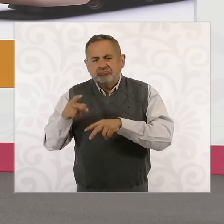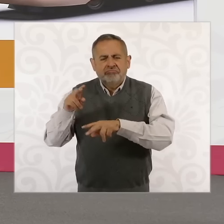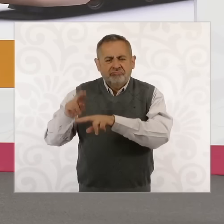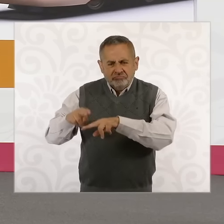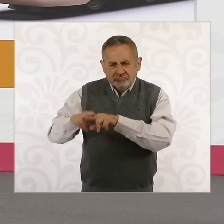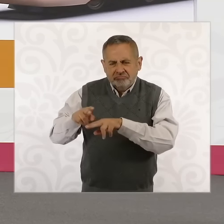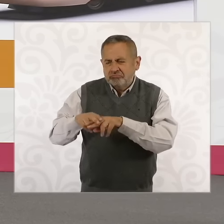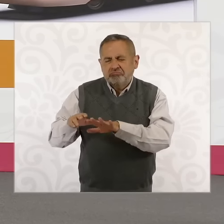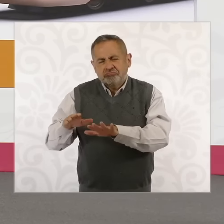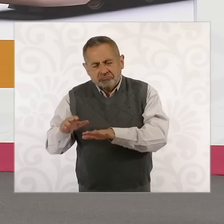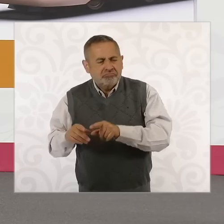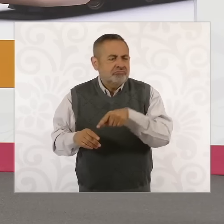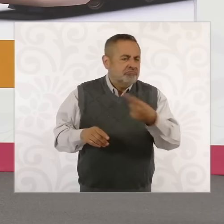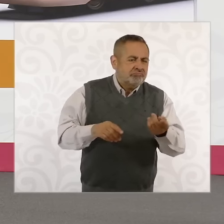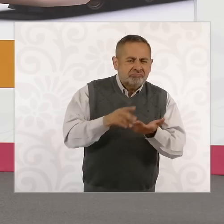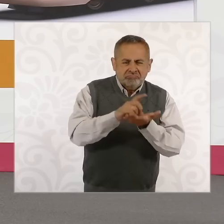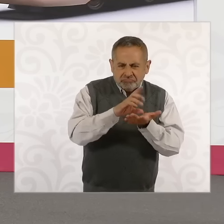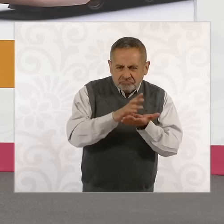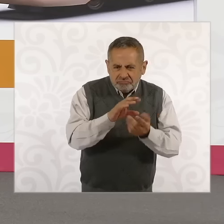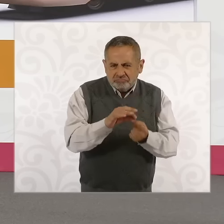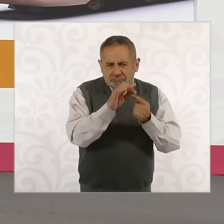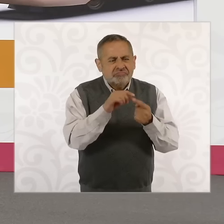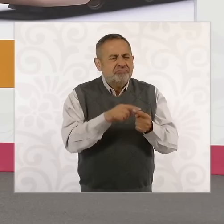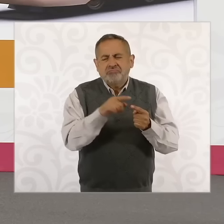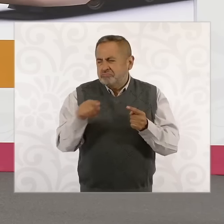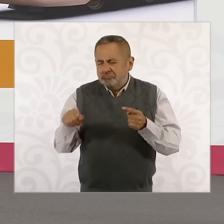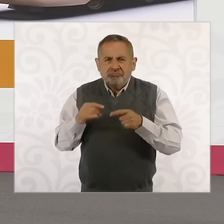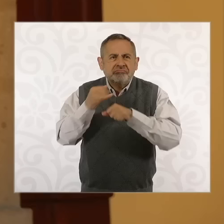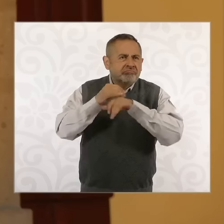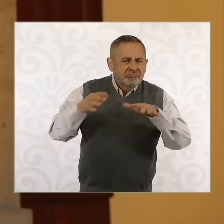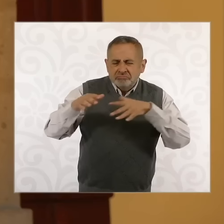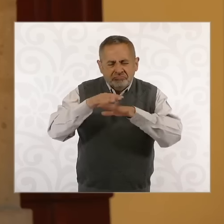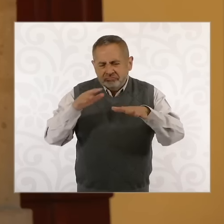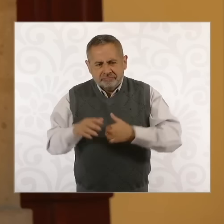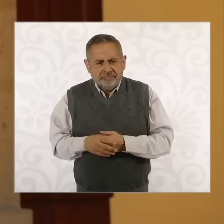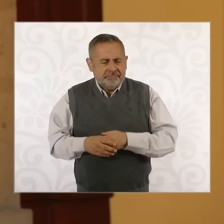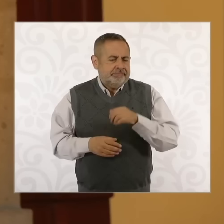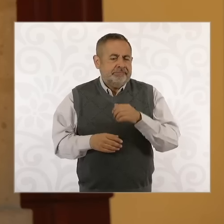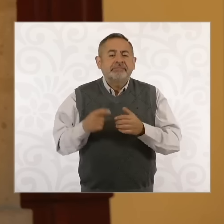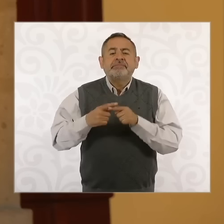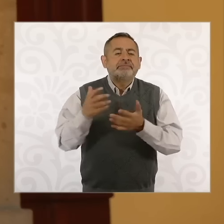sistemas de información al pasajero. La empresa que ganó la licitación es eh CRRC y ya iniciaron